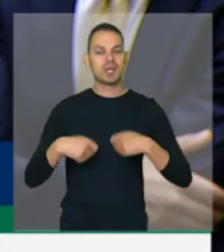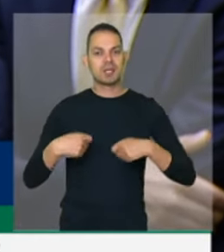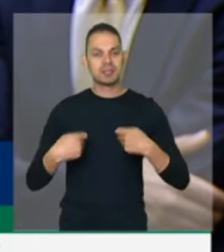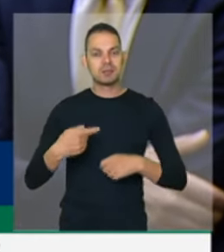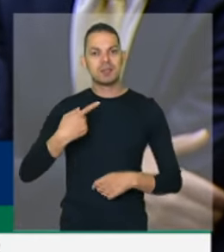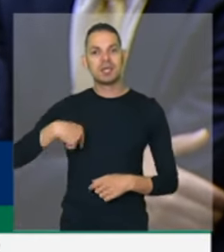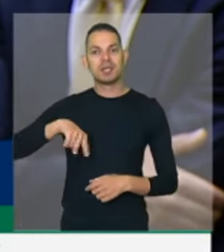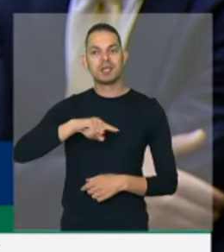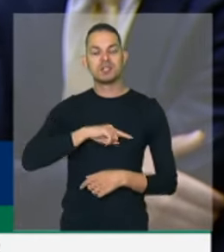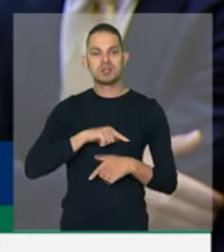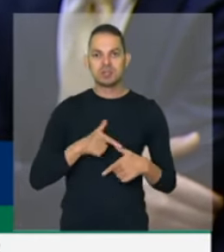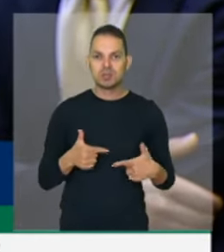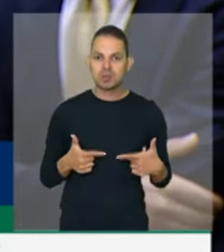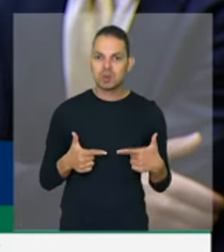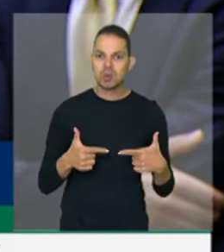VIÀS IDEOLÓGICO DA